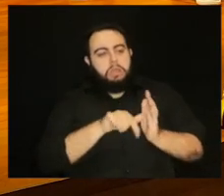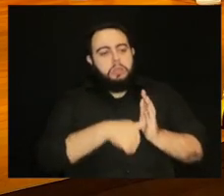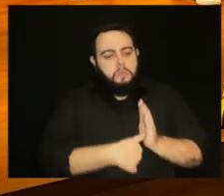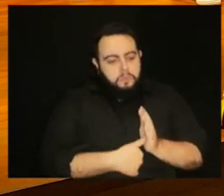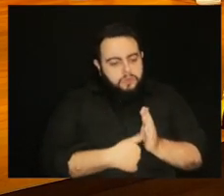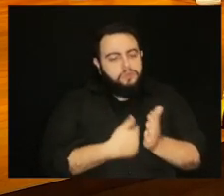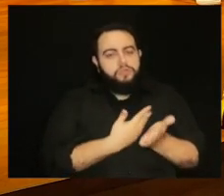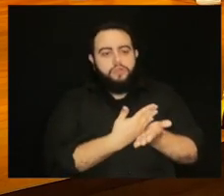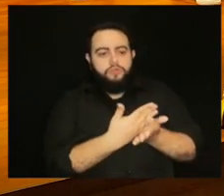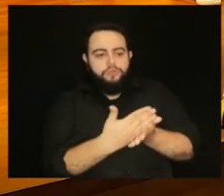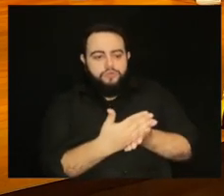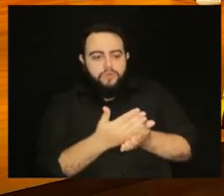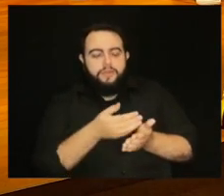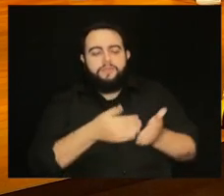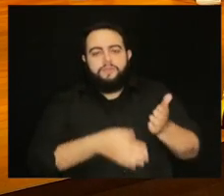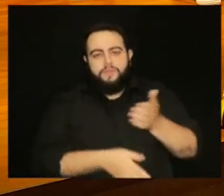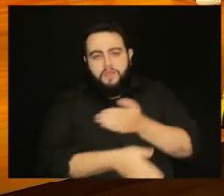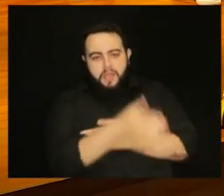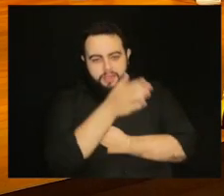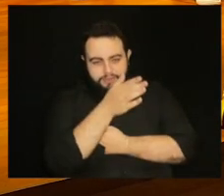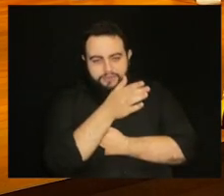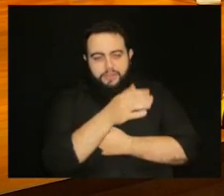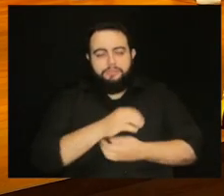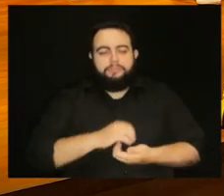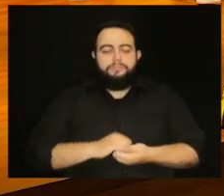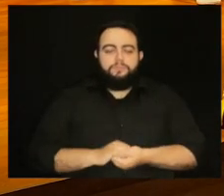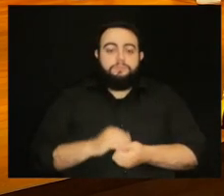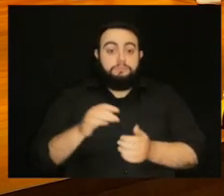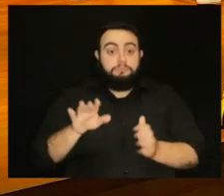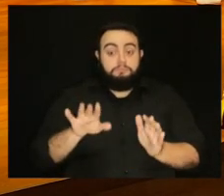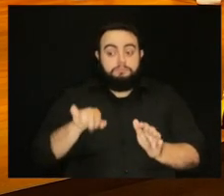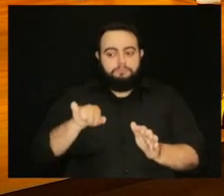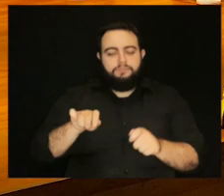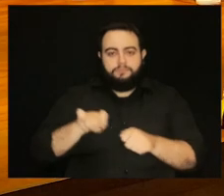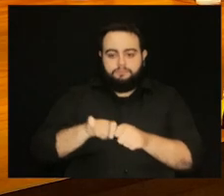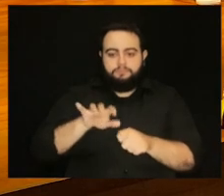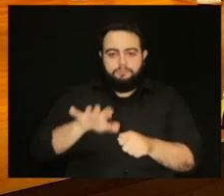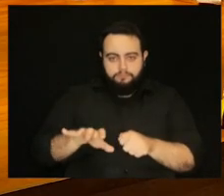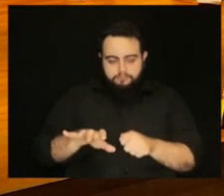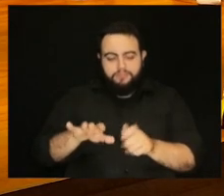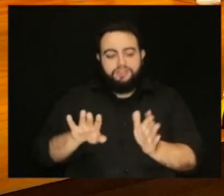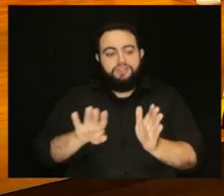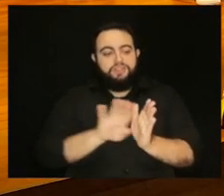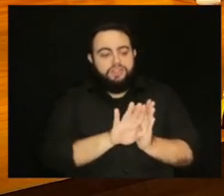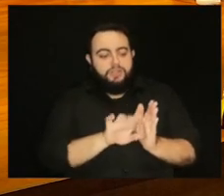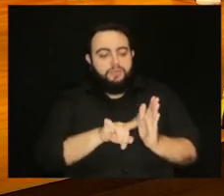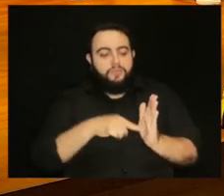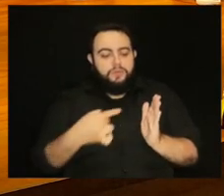e Buenos Aires. Ele chega em Buenos Aires e também Buenos Aires tá tomada de